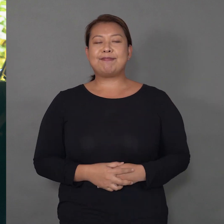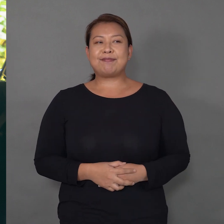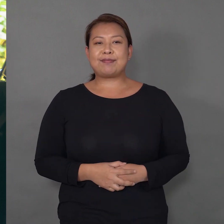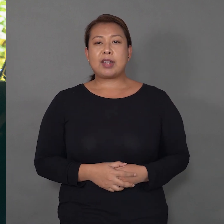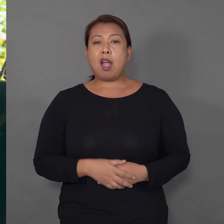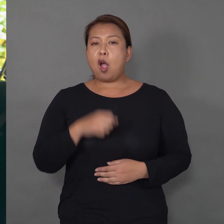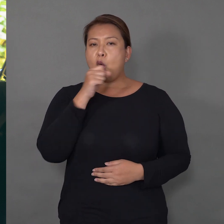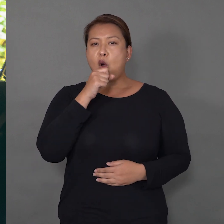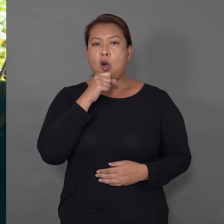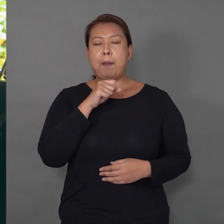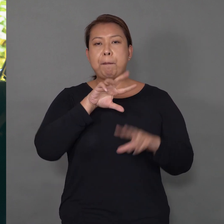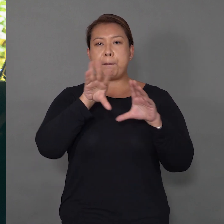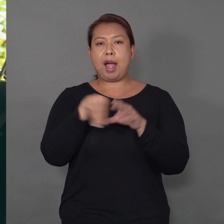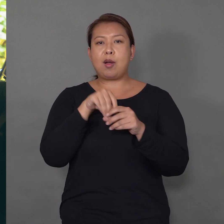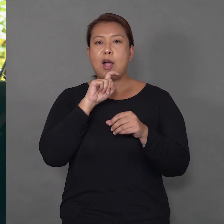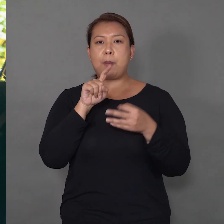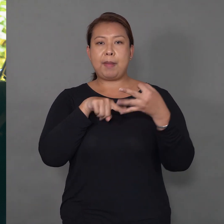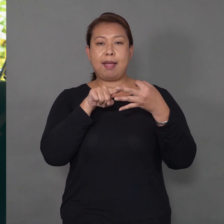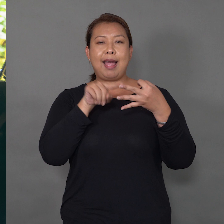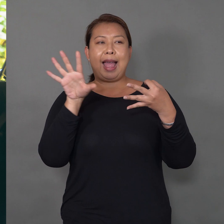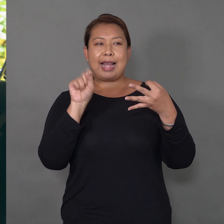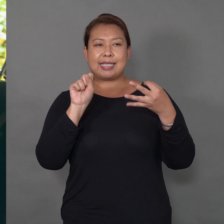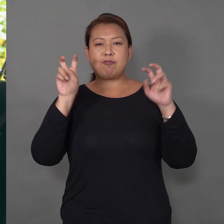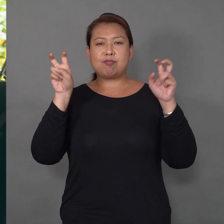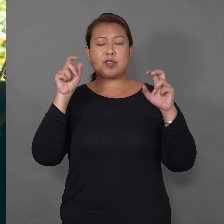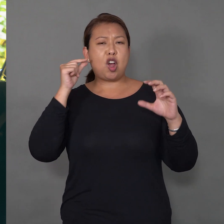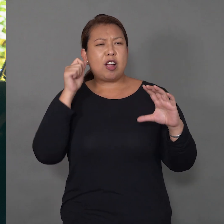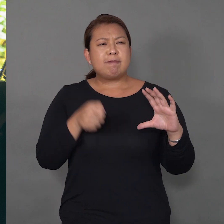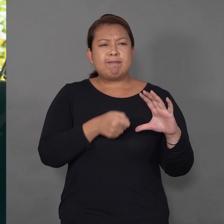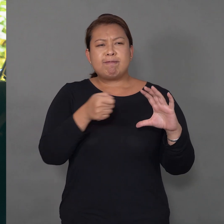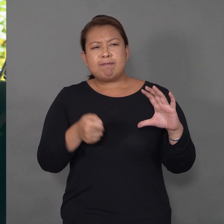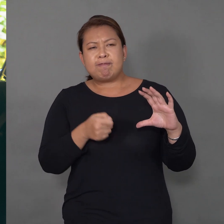表演樂曲中有 舒伯特的《紡車旁的葛麗卿》